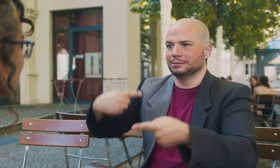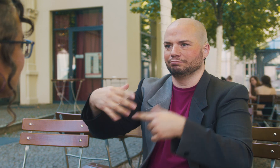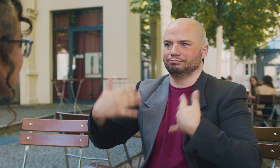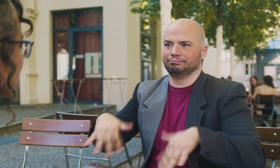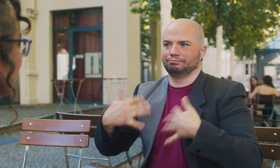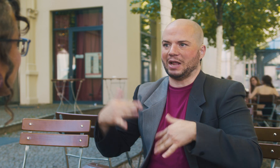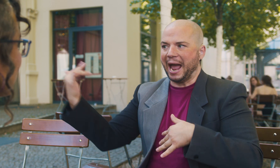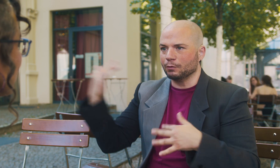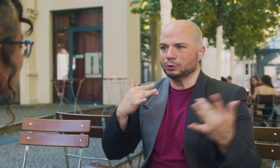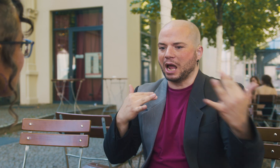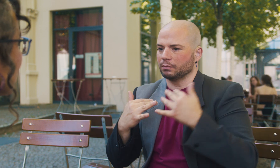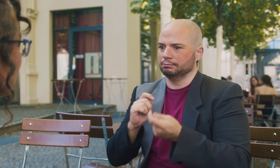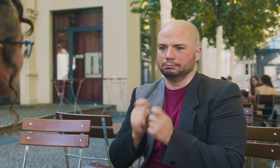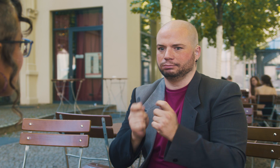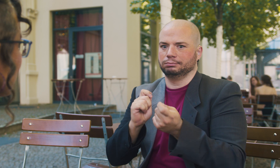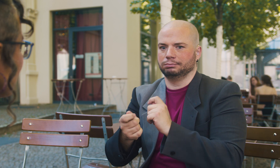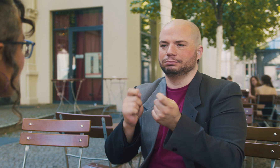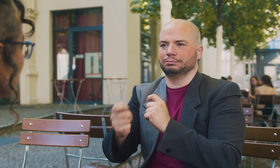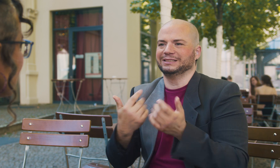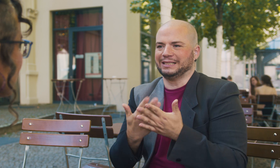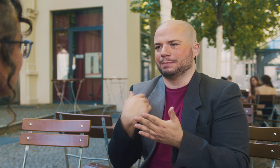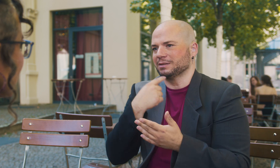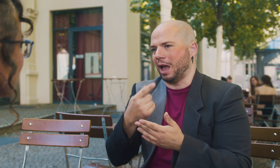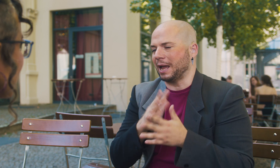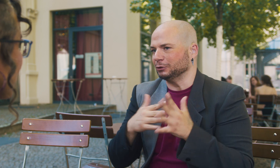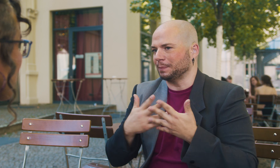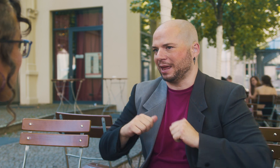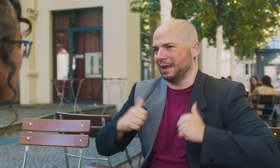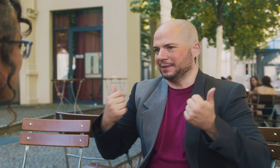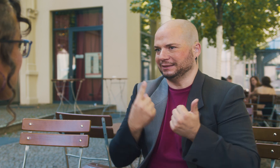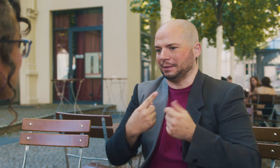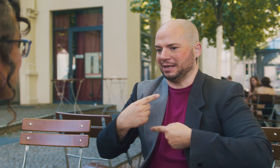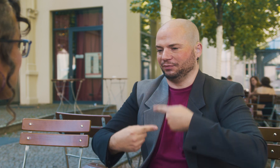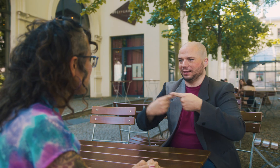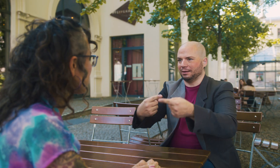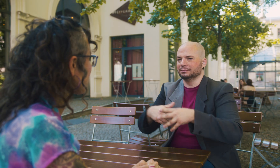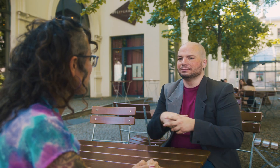dann sieht man, dass es verschiedene Einflüsse gibt und dass es sich immer weiterentwickelt und eine lebendige Sprache ist.